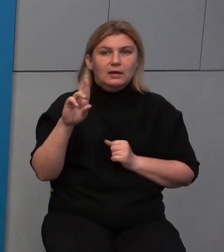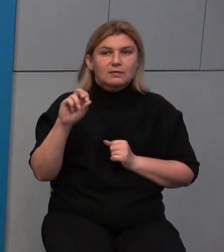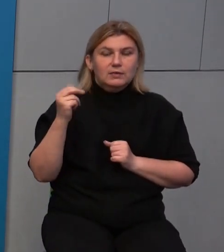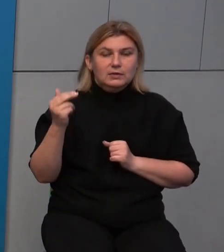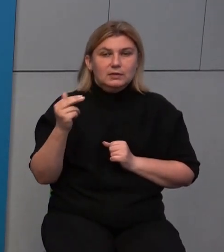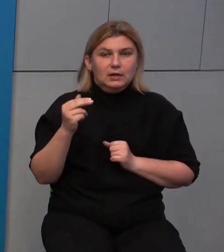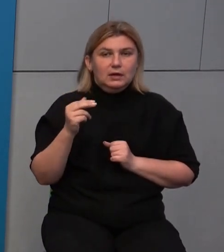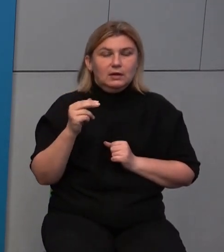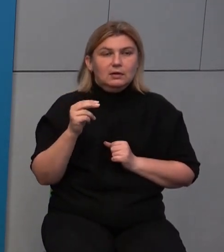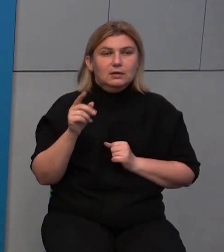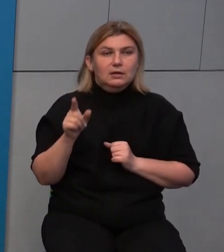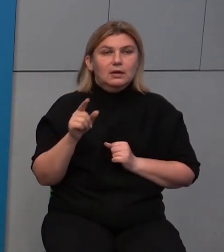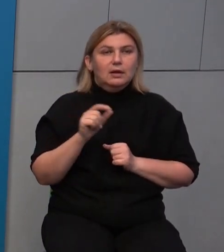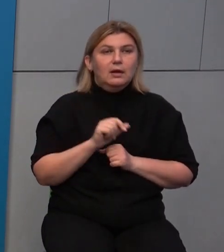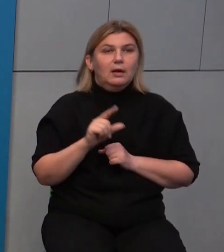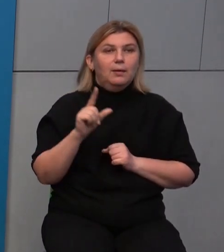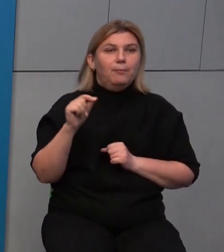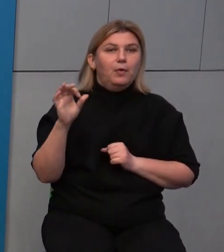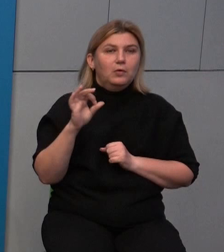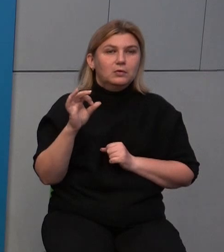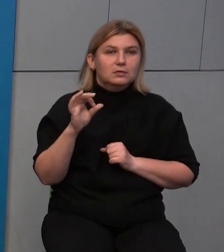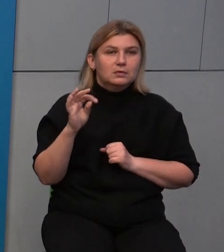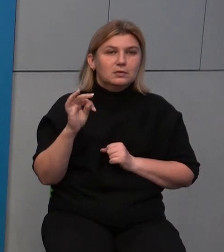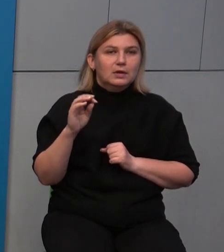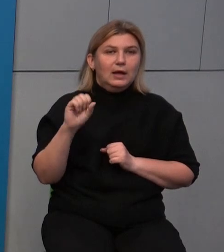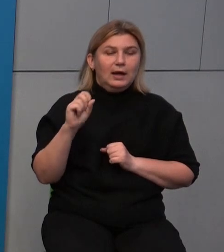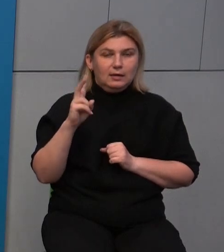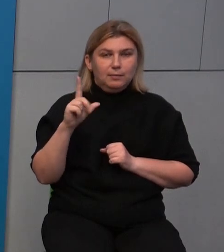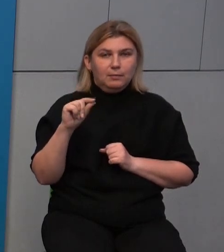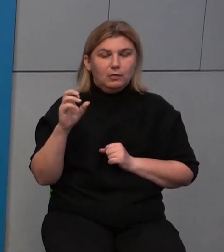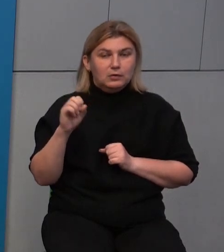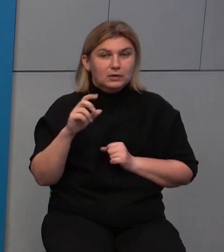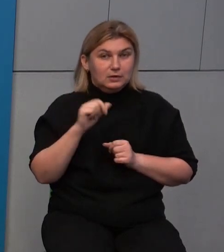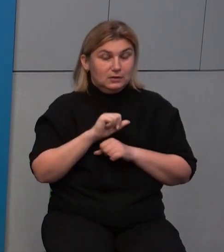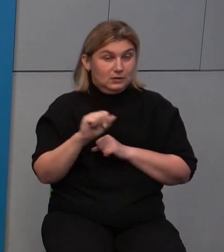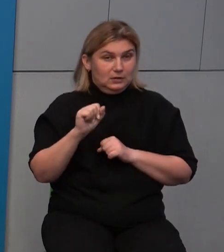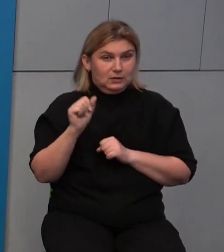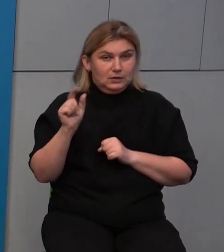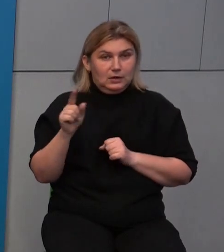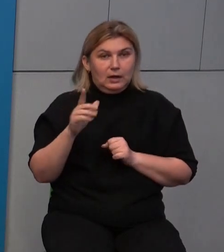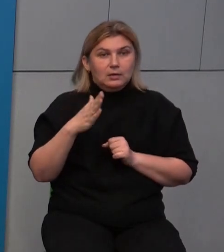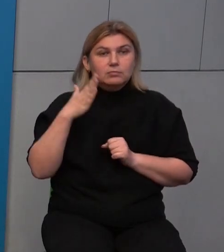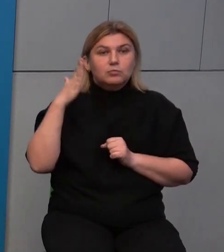postapokaliptycznych sposobów ujmowania przyszłości jako takiej.